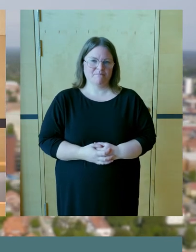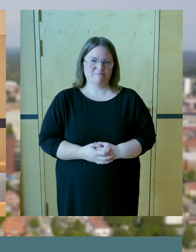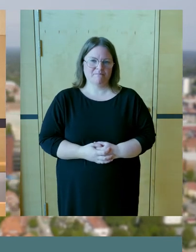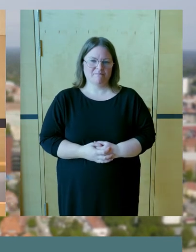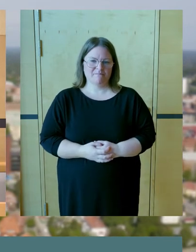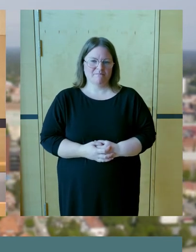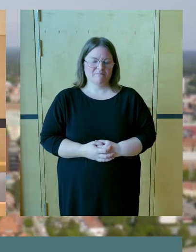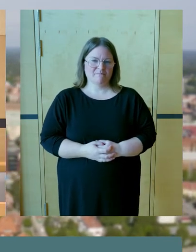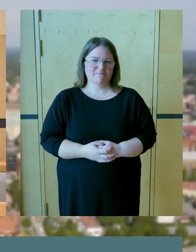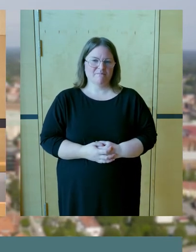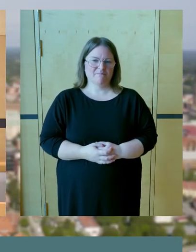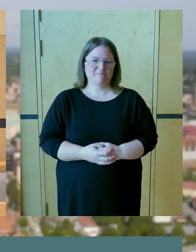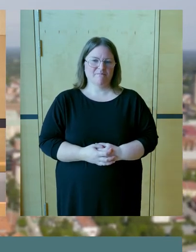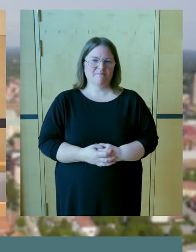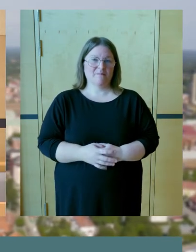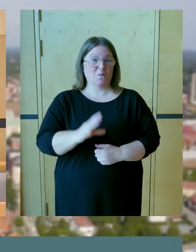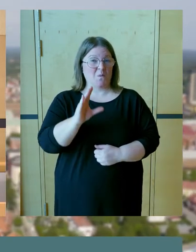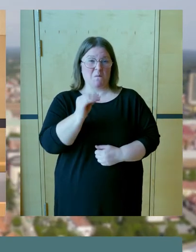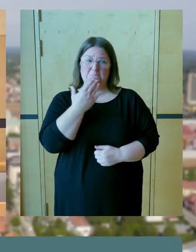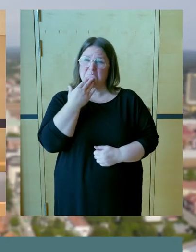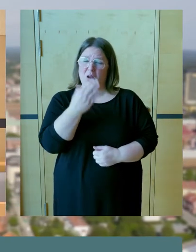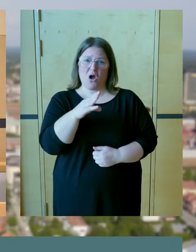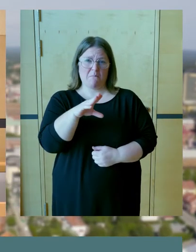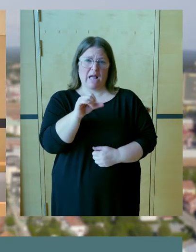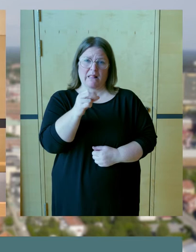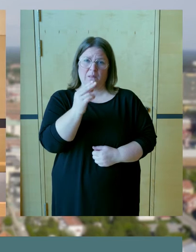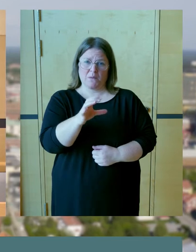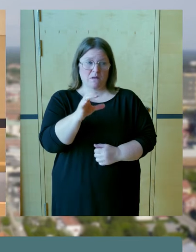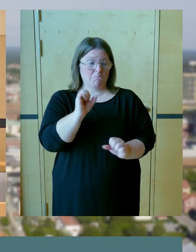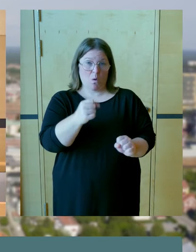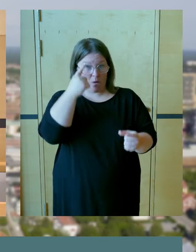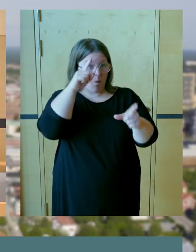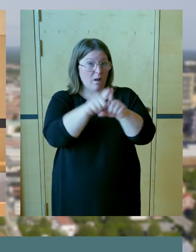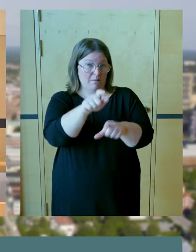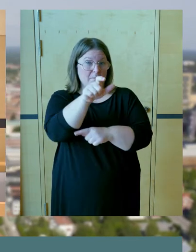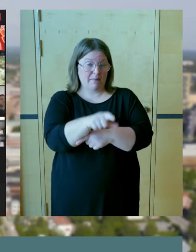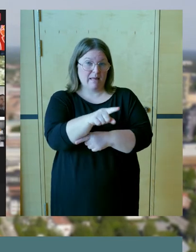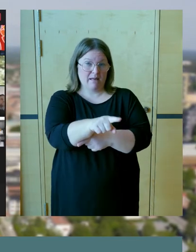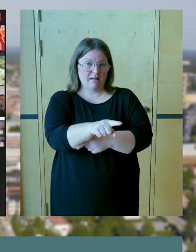Litet bra Magnus och jag måste hålla med Håkan och så det finns inte exakt Jonas